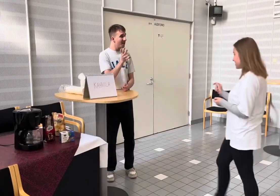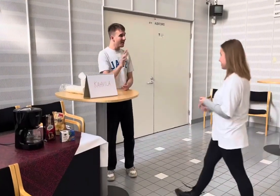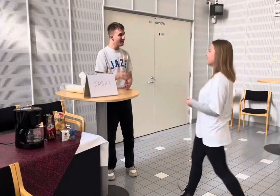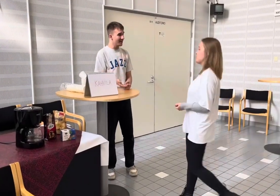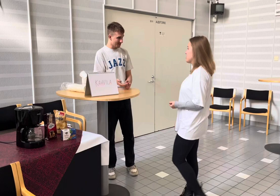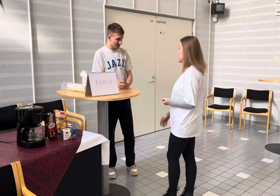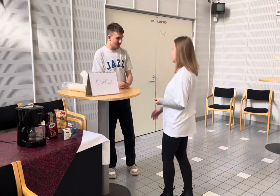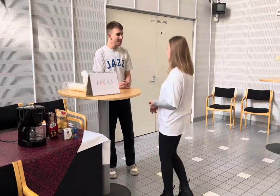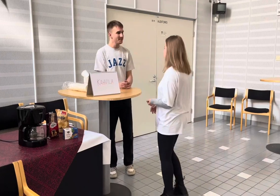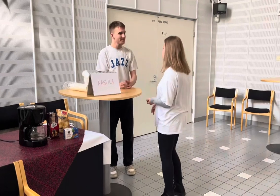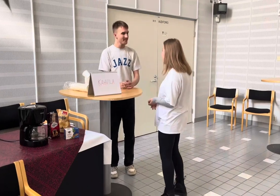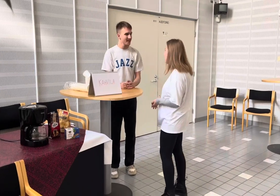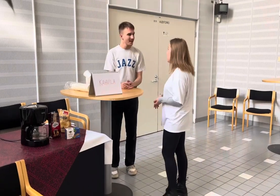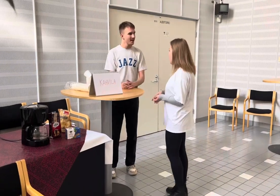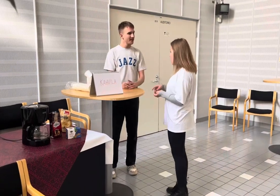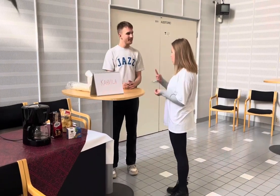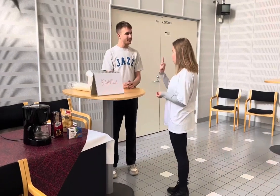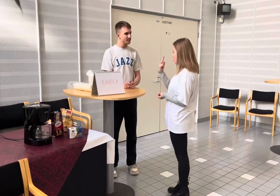(Puheella) -Hei, tervetuloa!